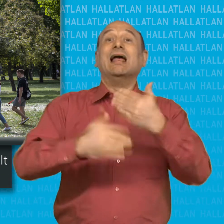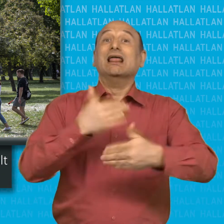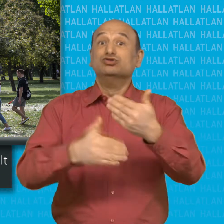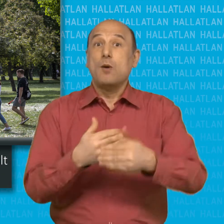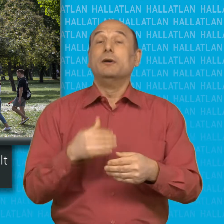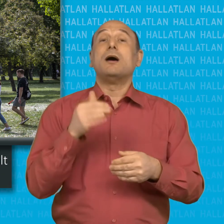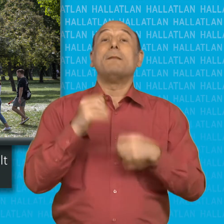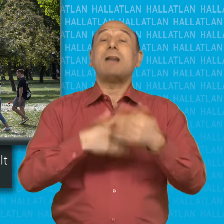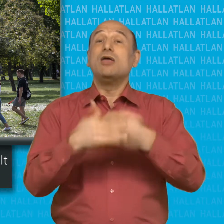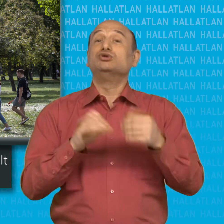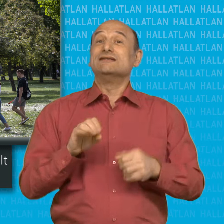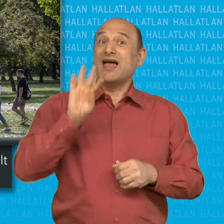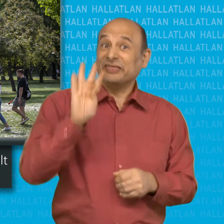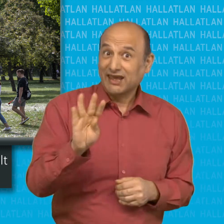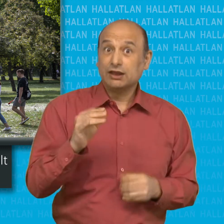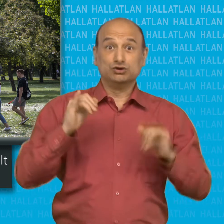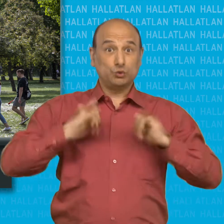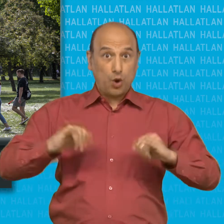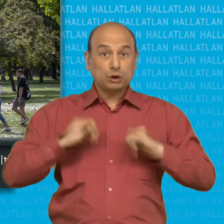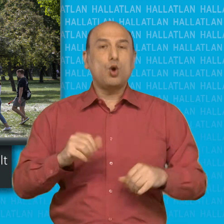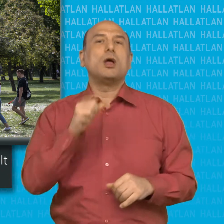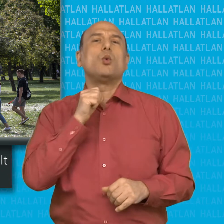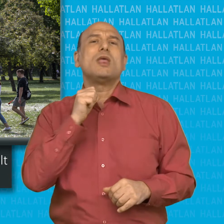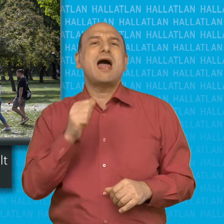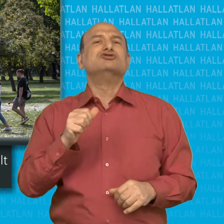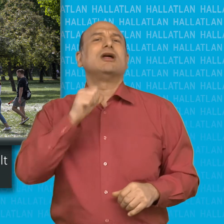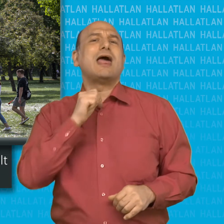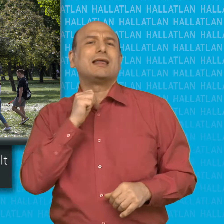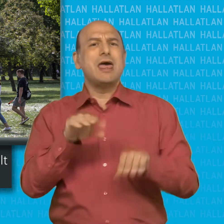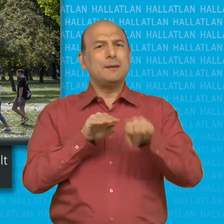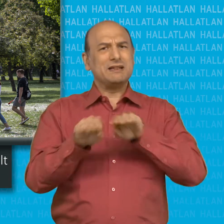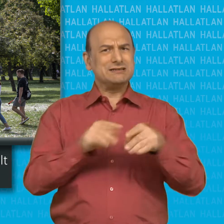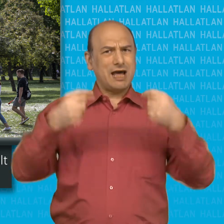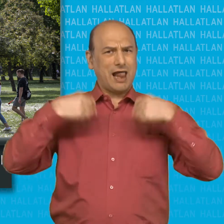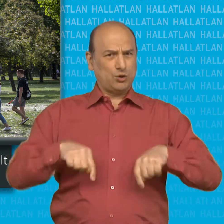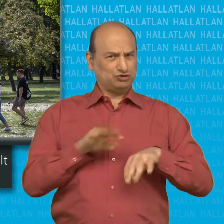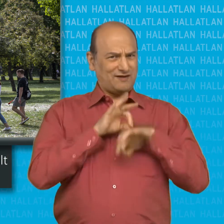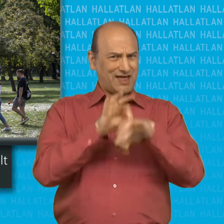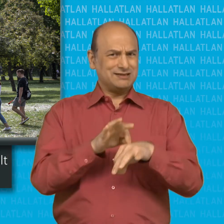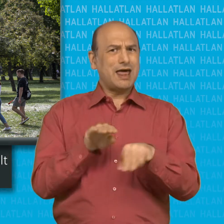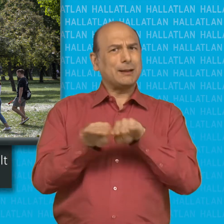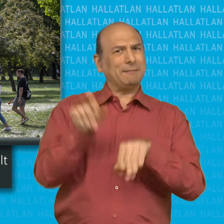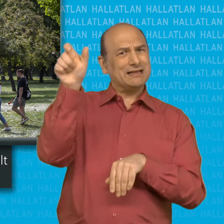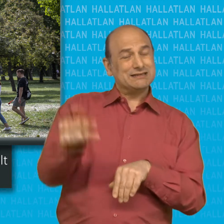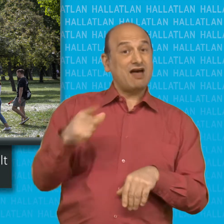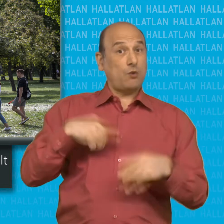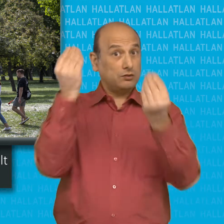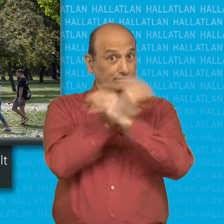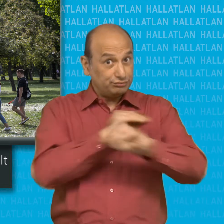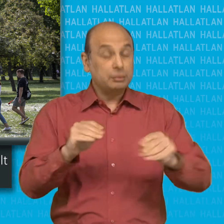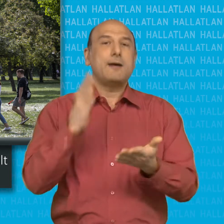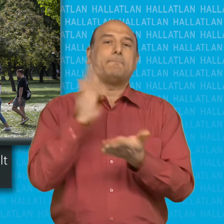Gulyás Gergely Miniszterelnökséget vezető miniszter május 14-én, csütörtökön jelentette be,